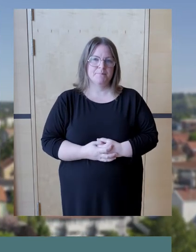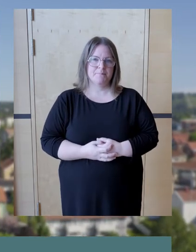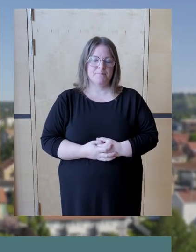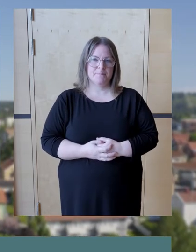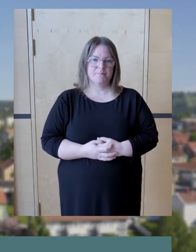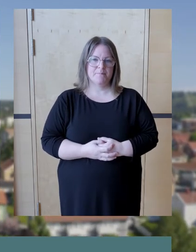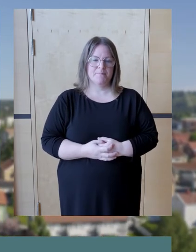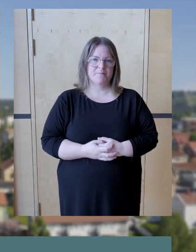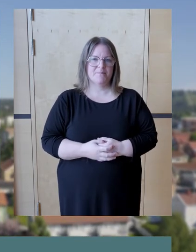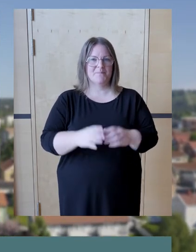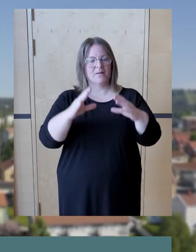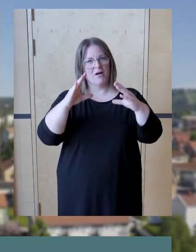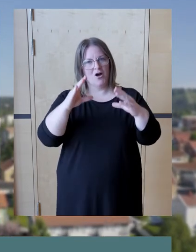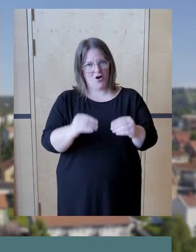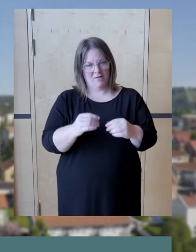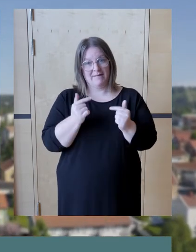Ja tack så mycket ordförande fullmäktige